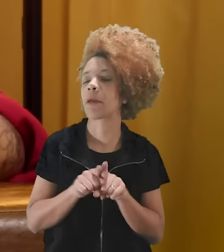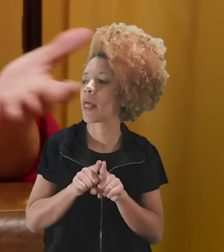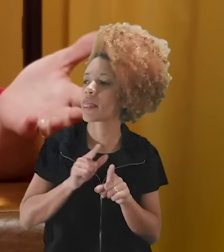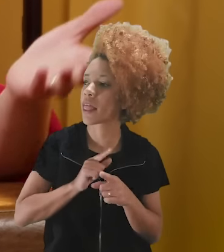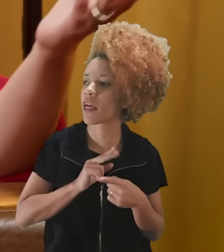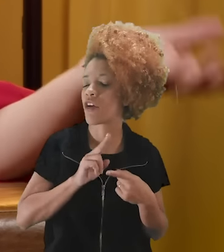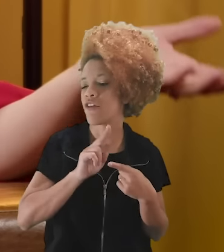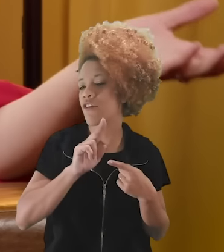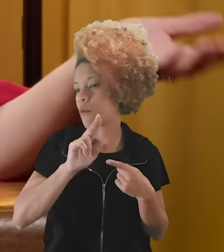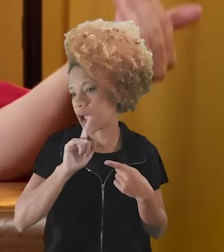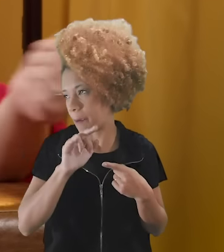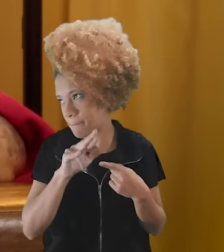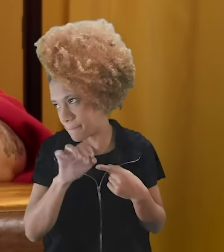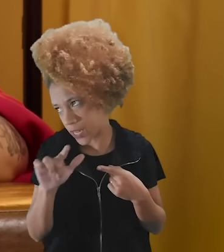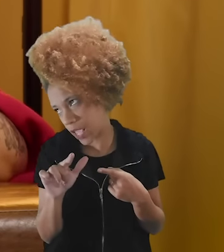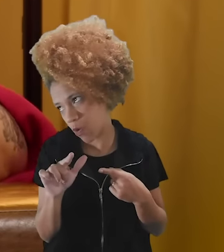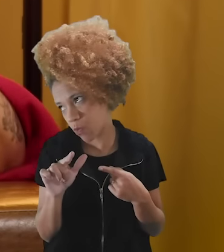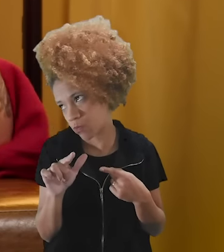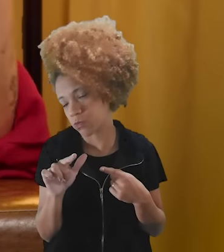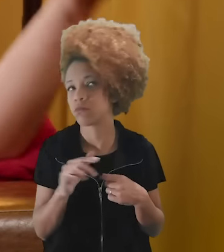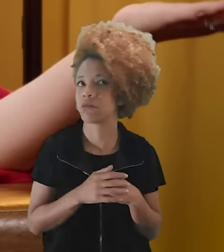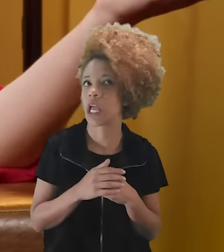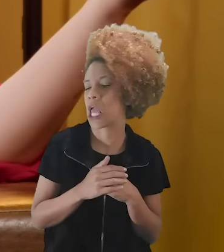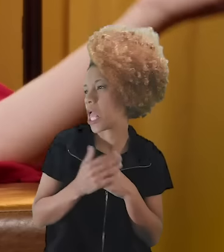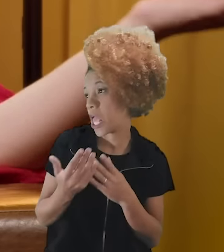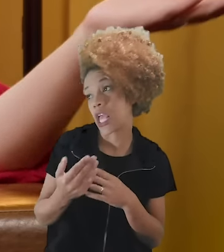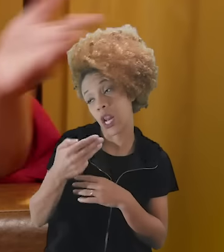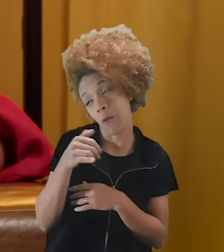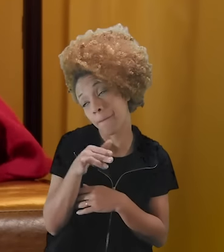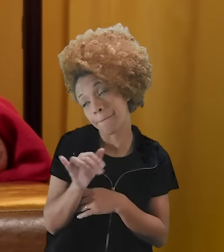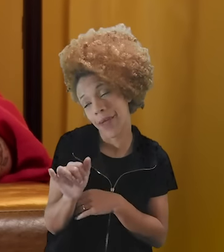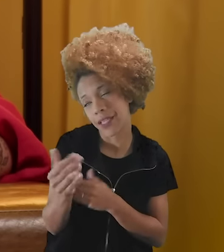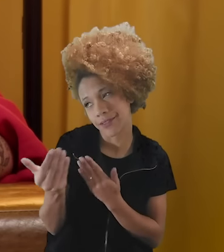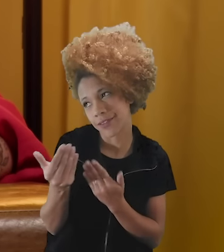grandes nomes como o Fallin né o Gabriel Fallin que é poderia dizer que ele é o Messi o Messi do